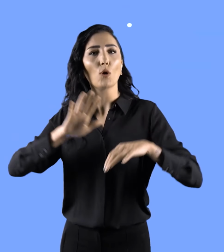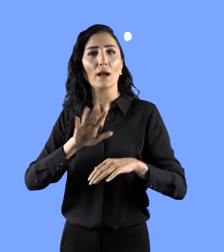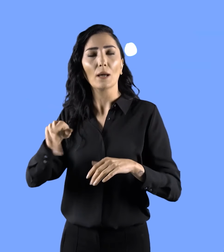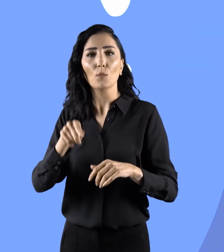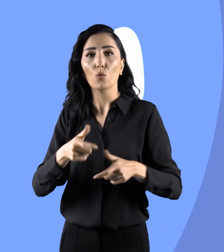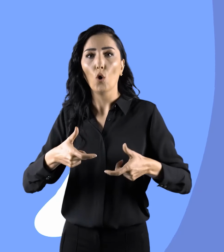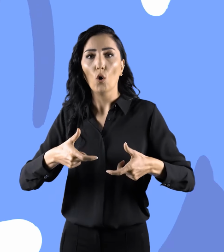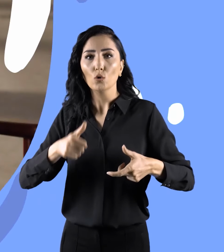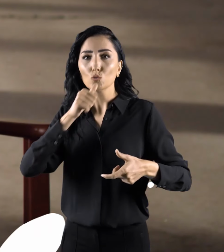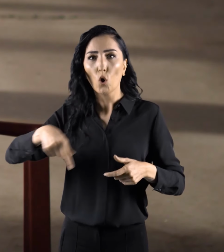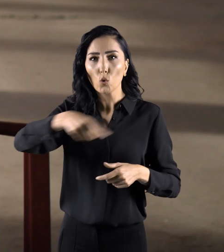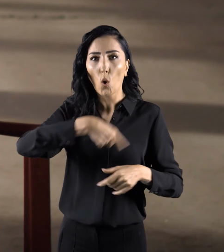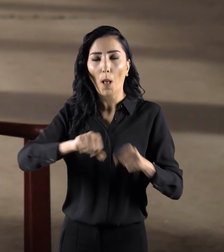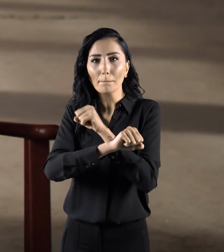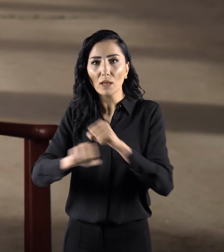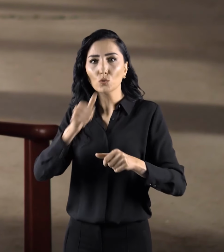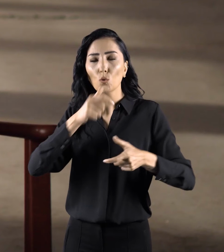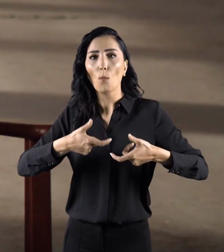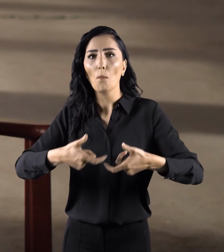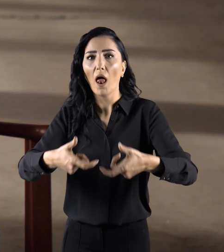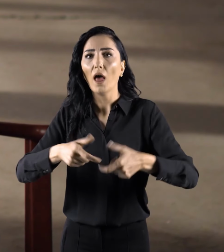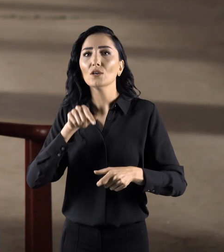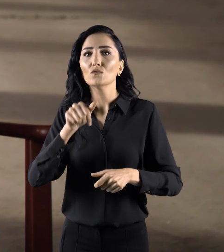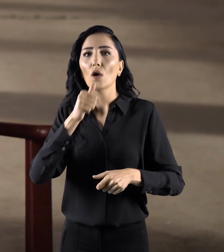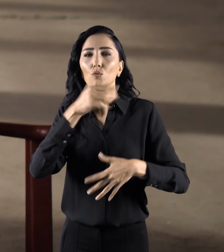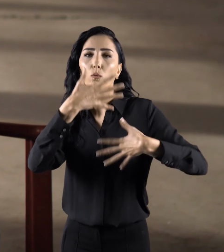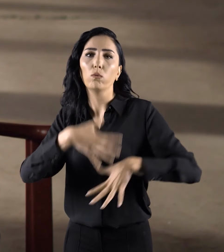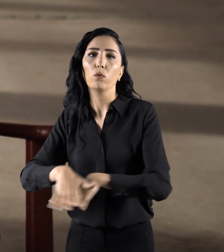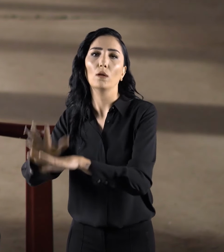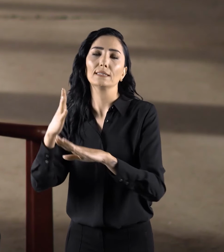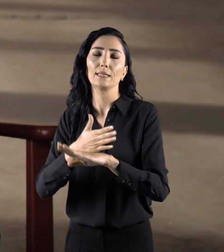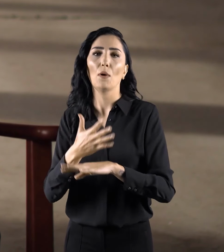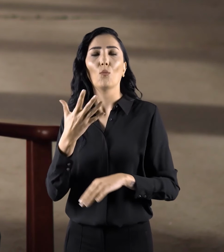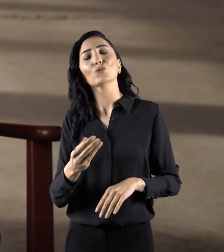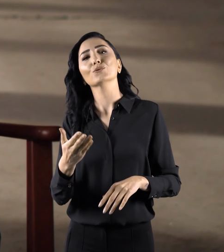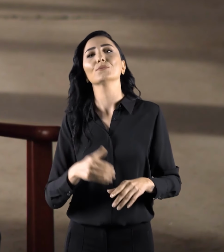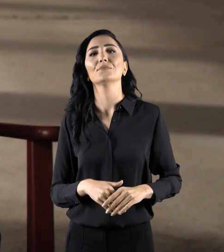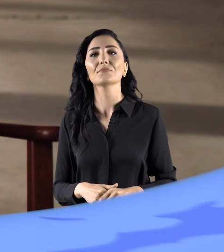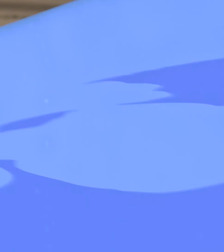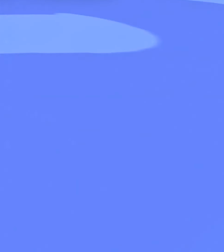Şiddetli yağış ve yağmurlarla beraber bu göller patladığında baraj ve göl seline neden olurlar.